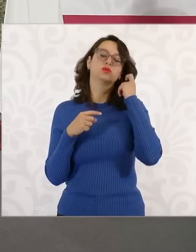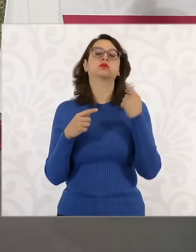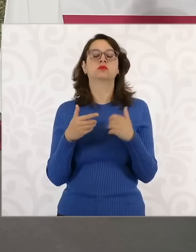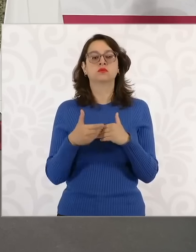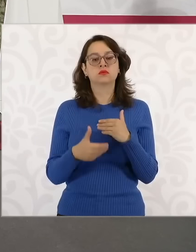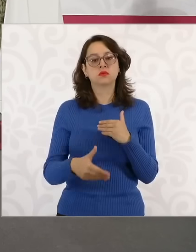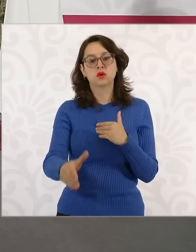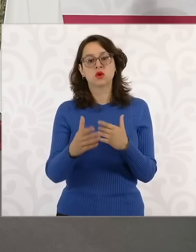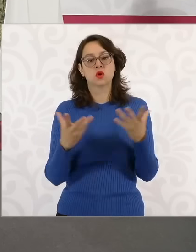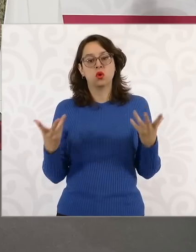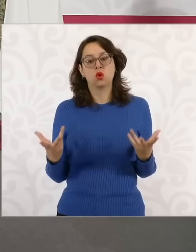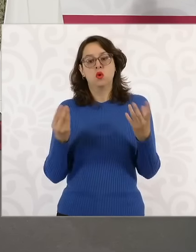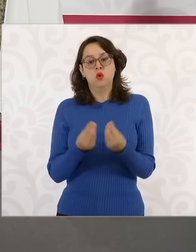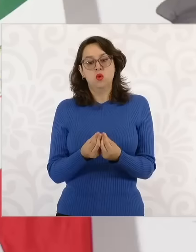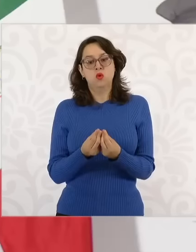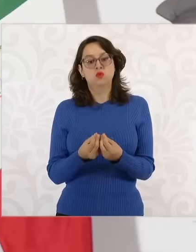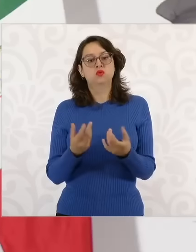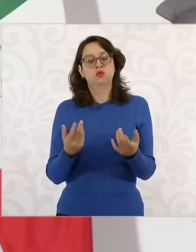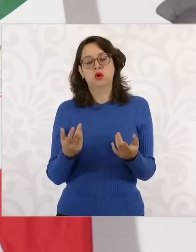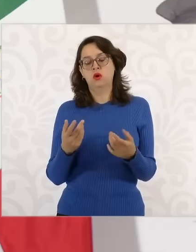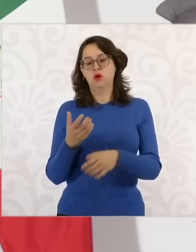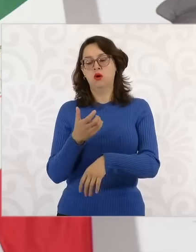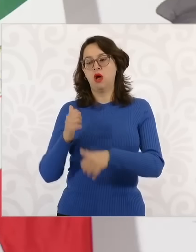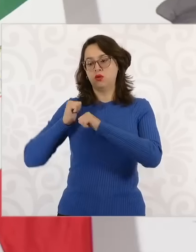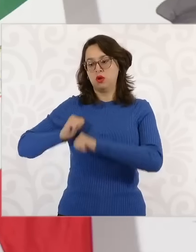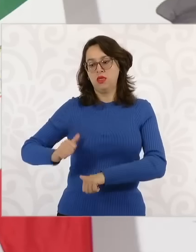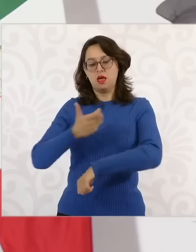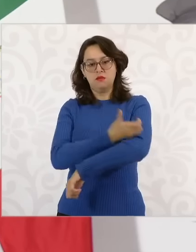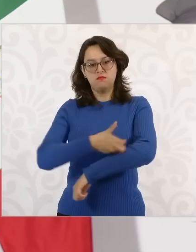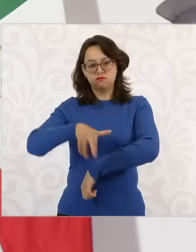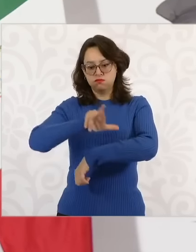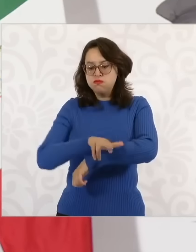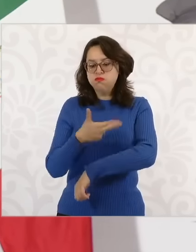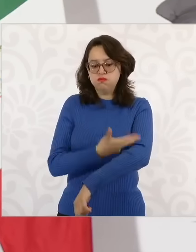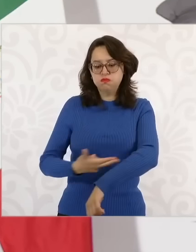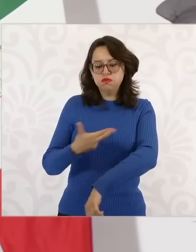de coordinación con las autoridades normativas y con la con el futuro operador del Tren Maya para